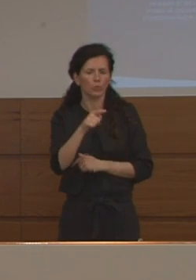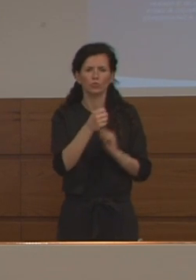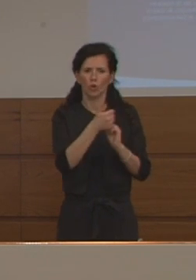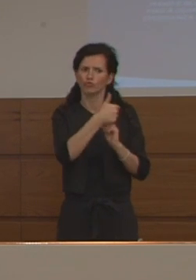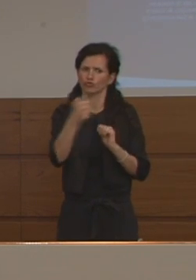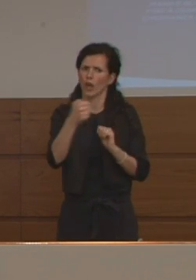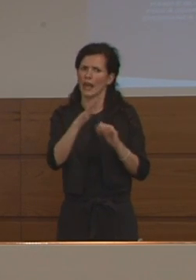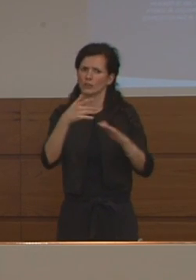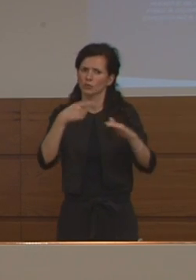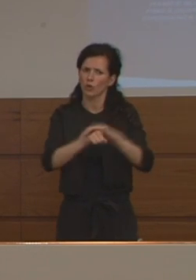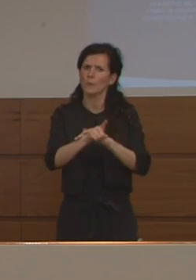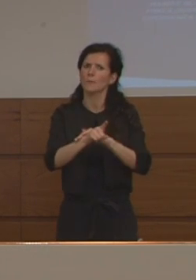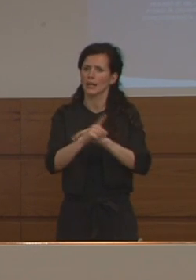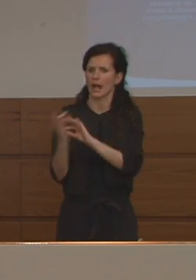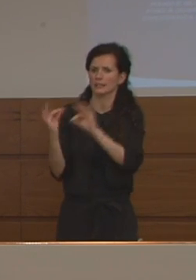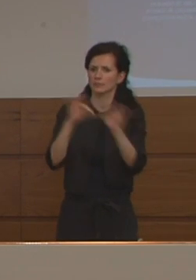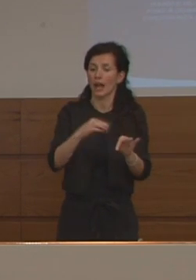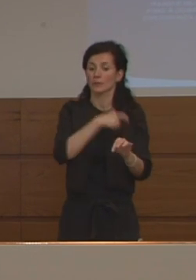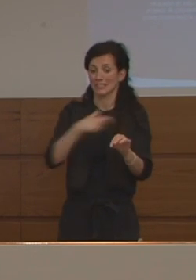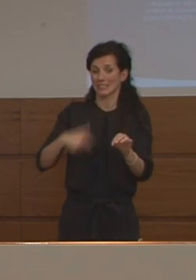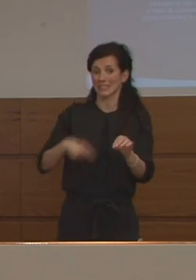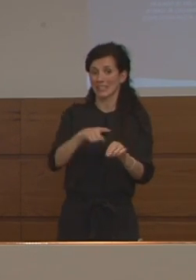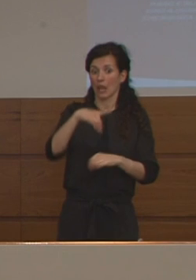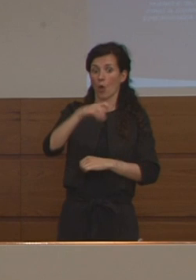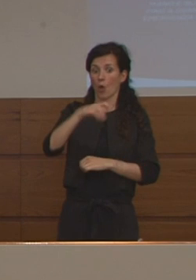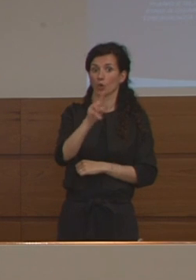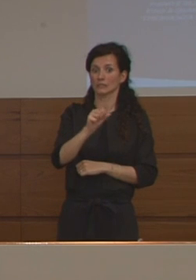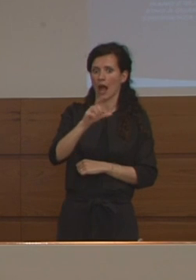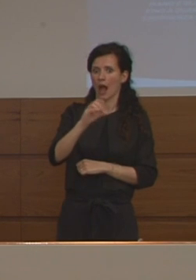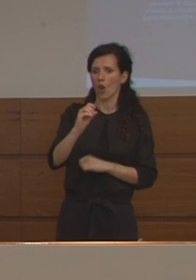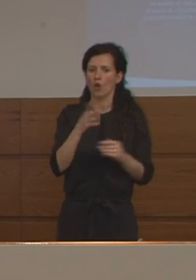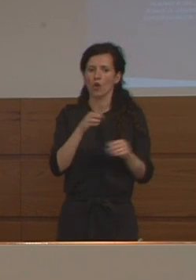Il Sindaco ha dovuto insomma organizzarsi come poteva in quella